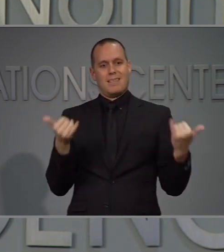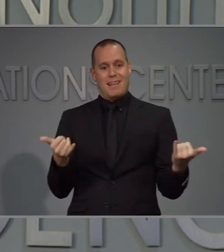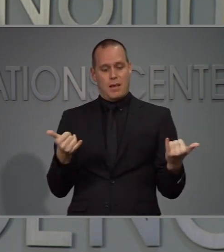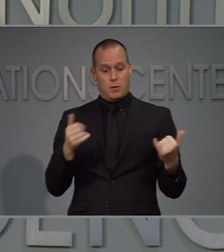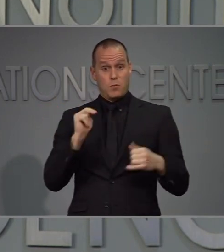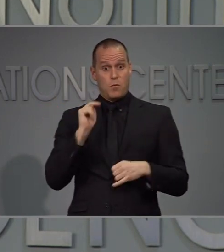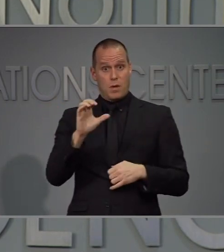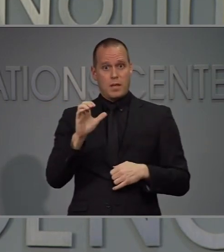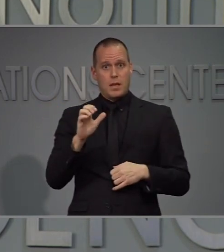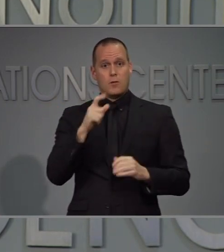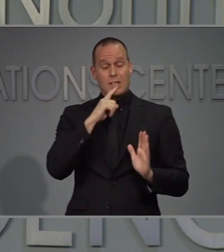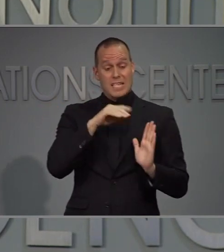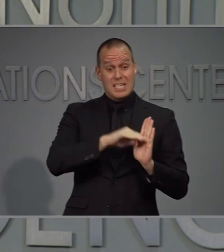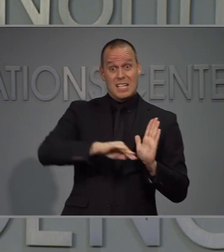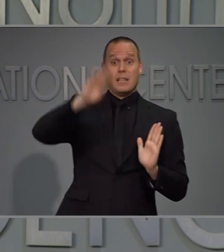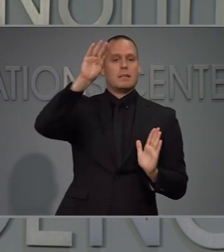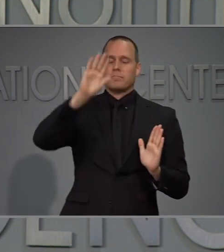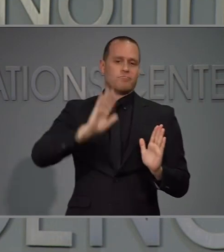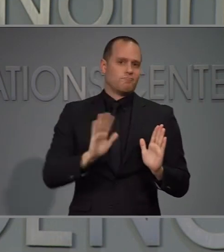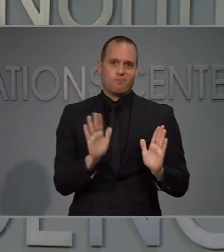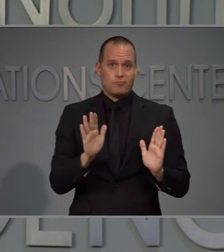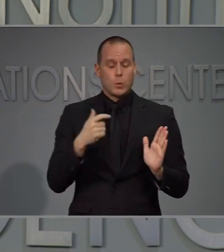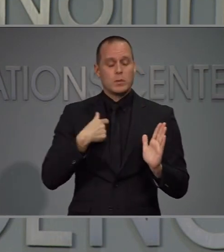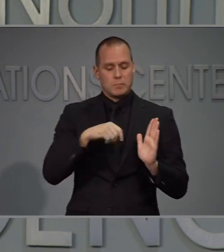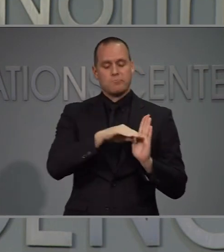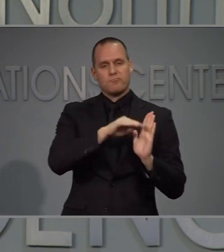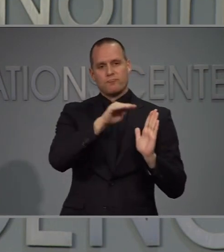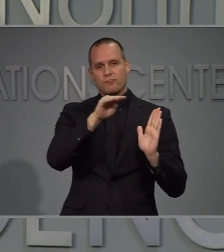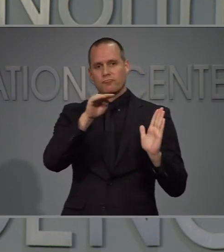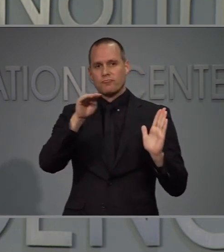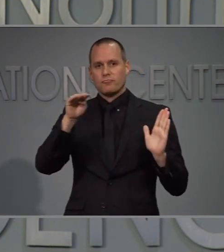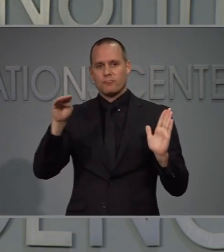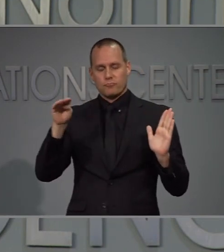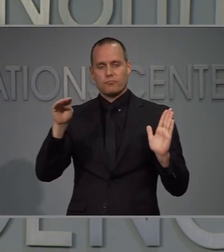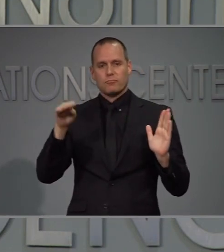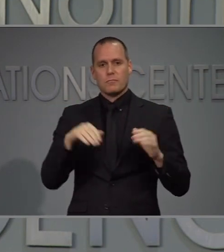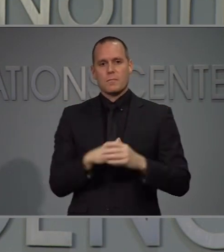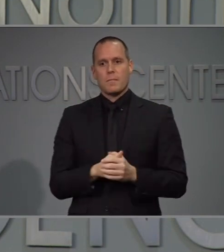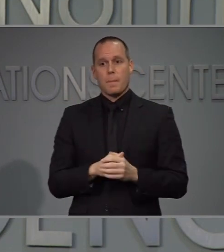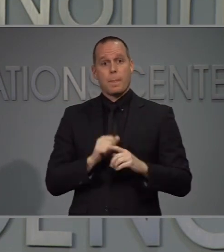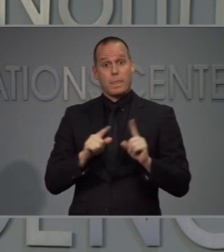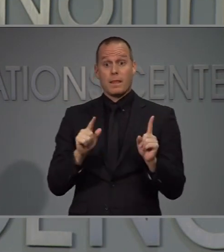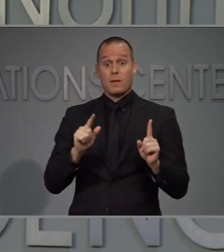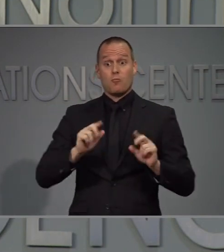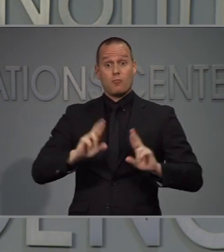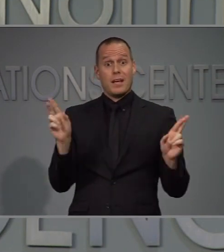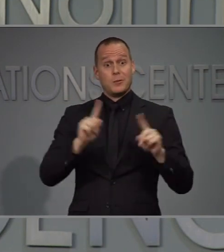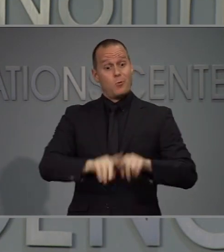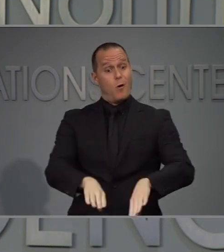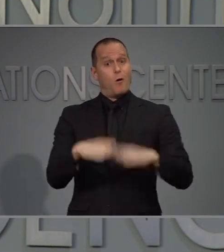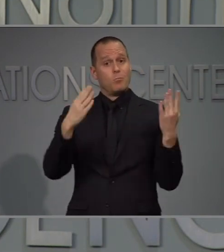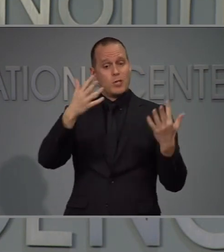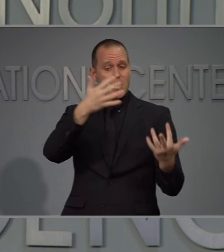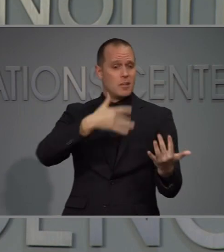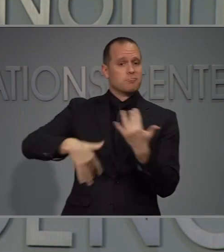estamos aplanando la curva. Sin embargo, nuestro Estado no está listo para eliminar las